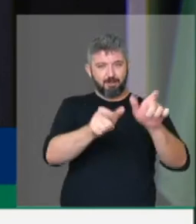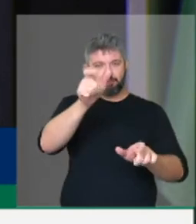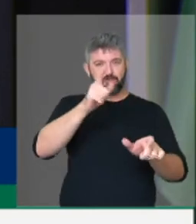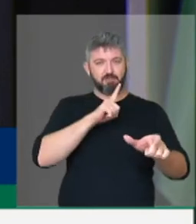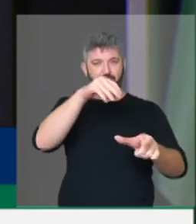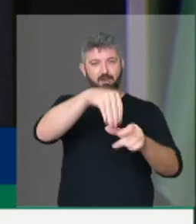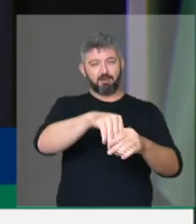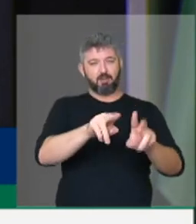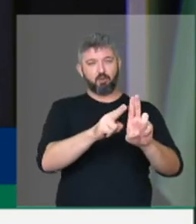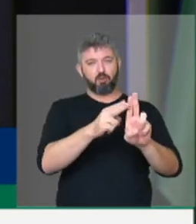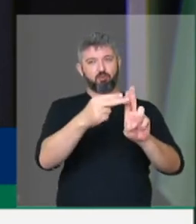QUE INTEGRAM O SUS. QUE TÊ M... TRAZIDO ORGULHO AO POVO